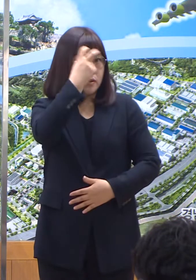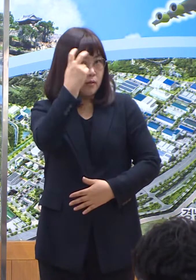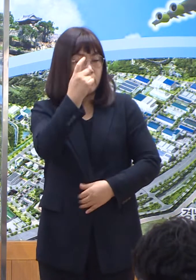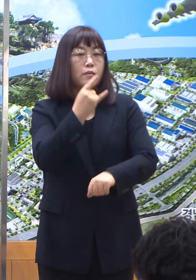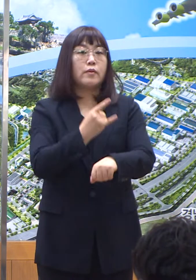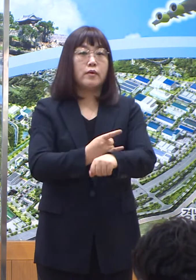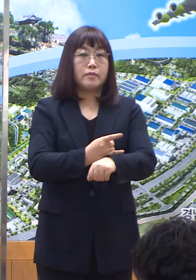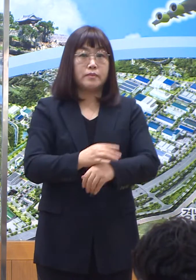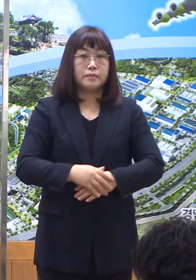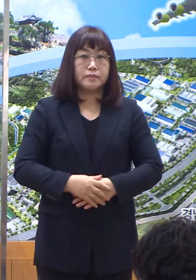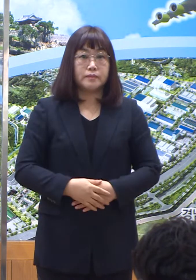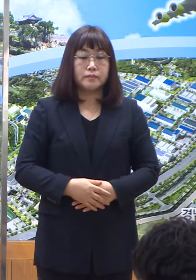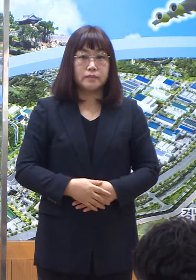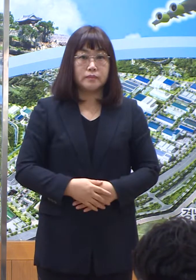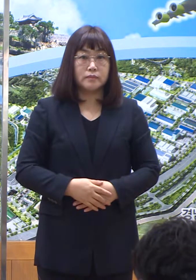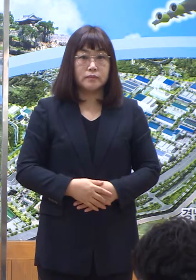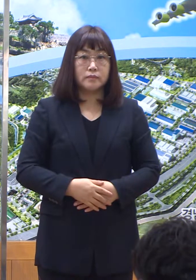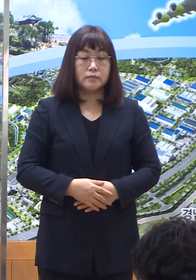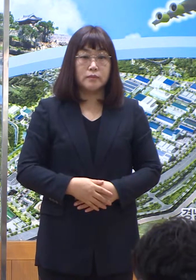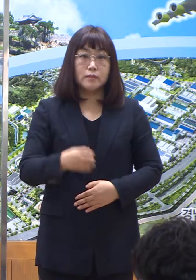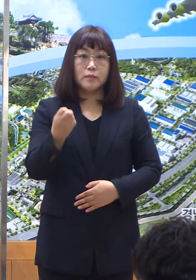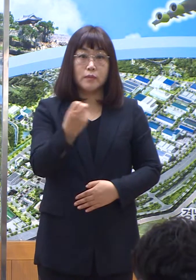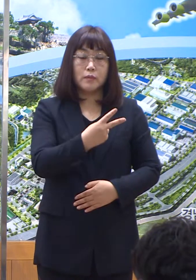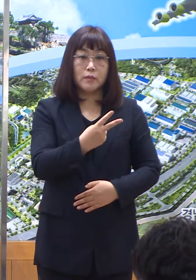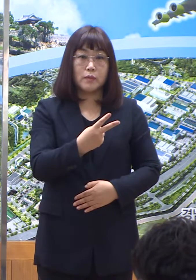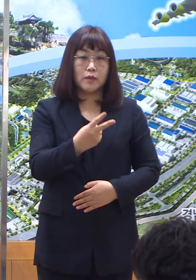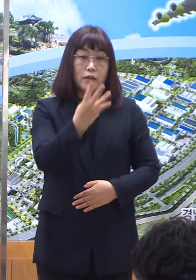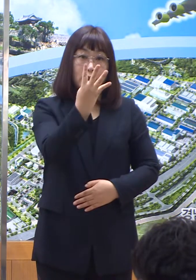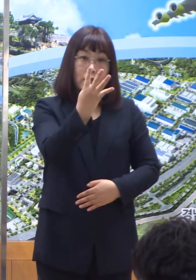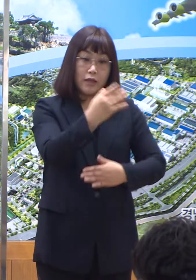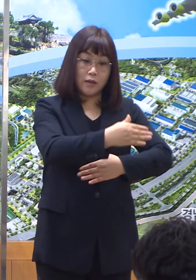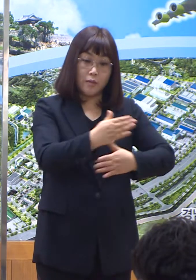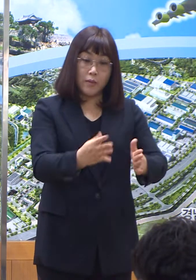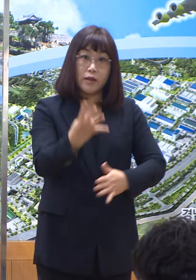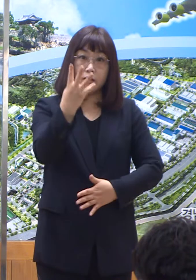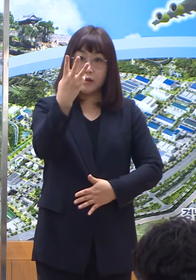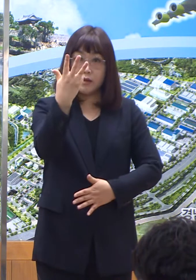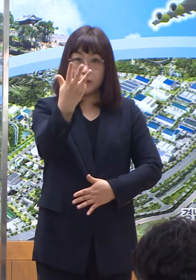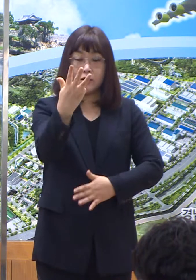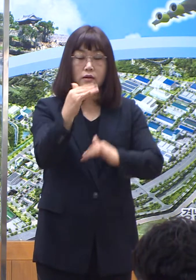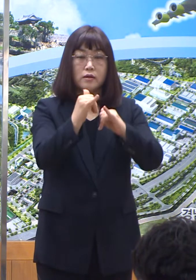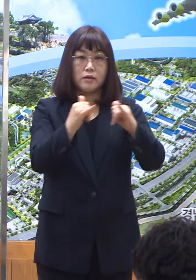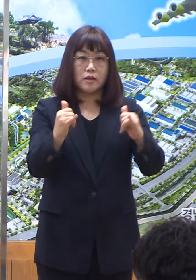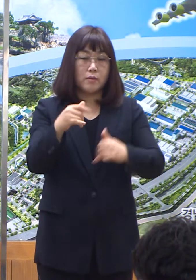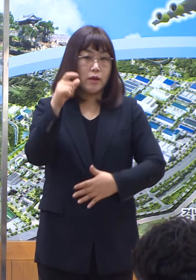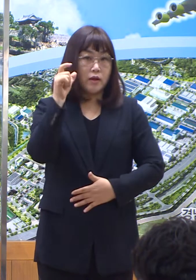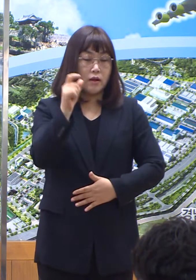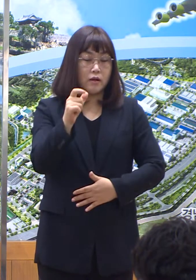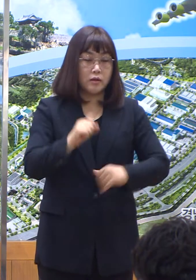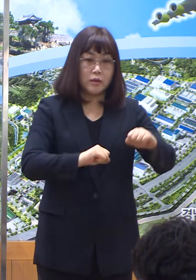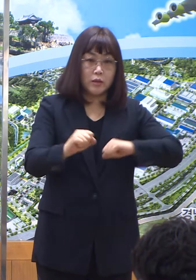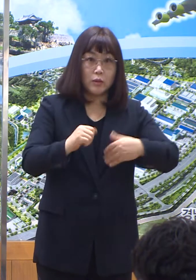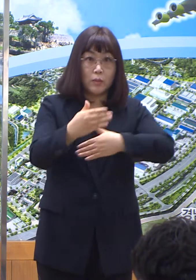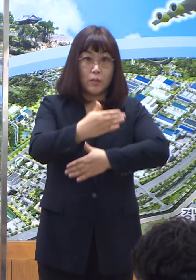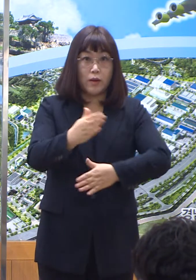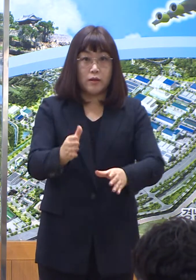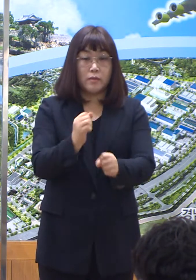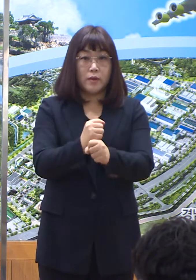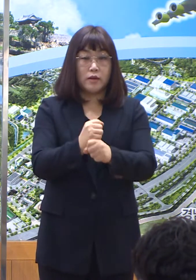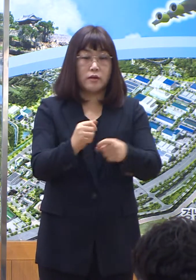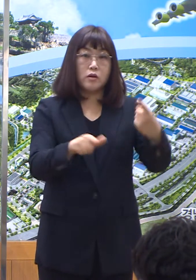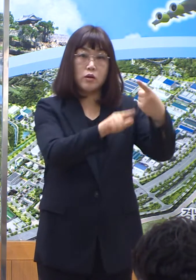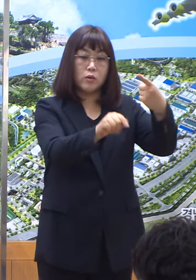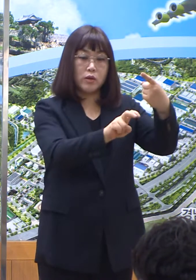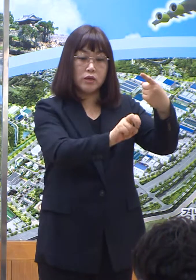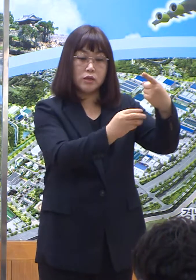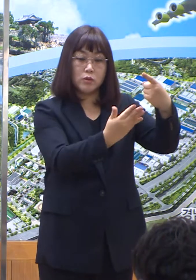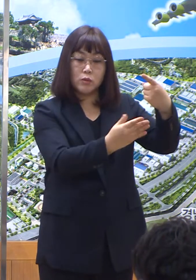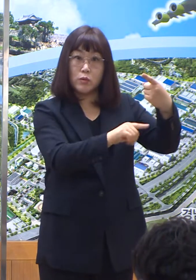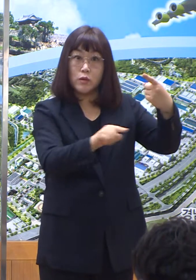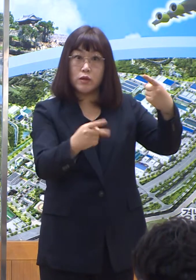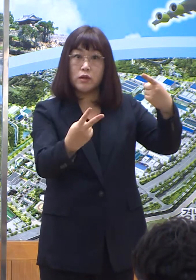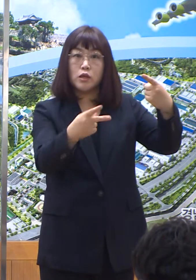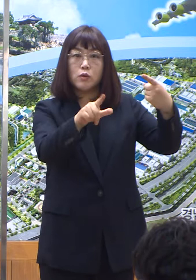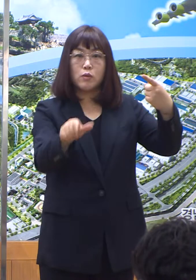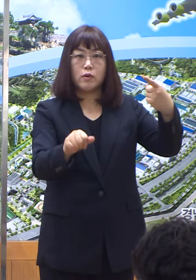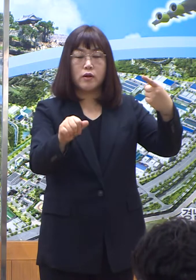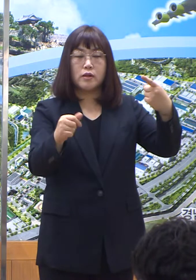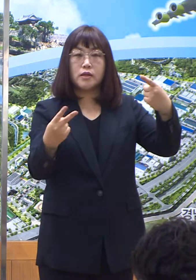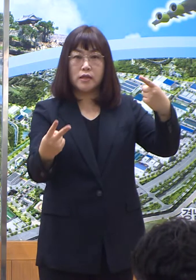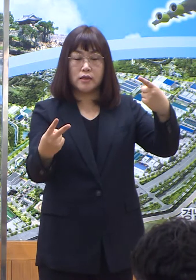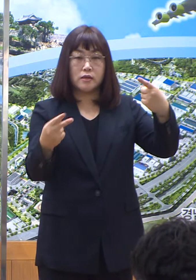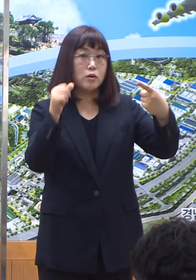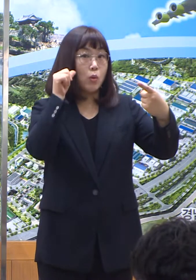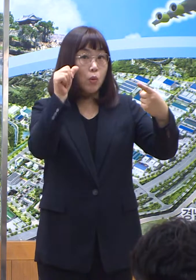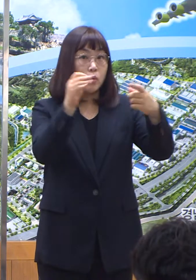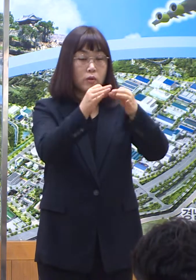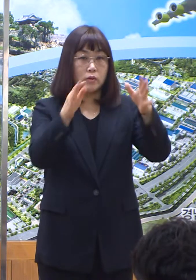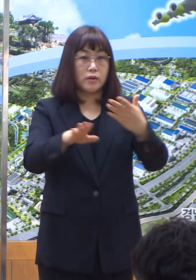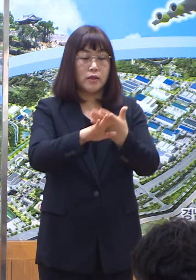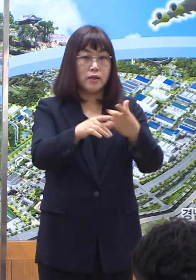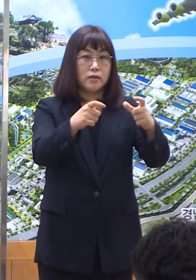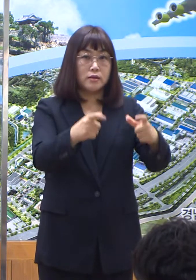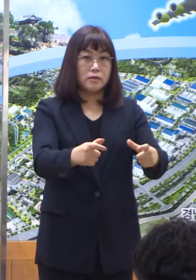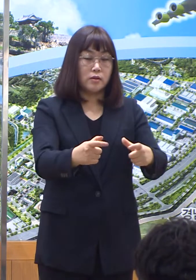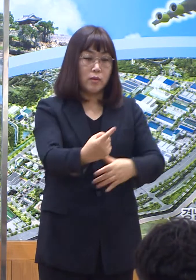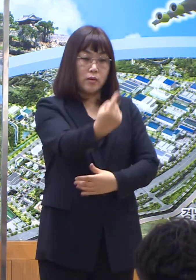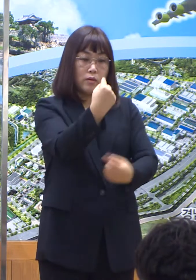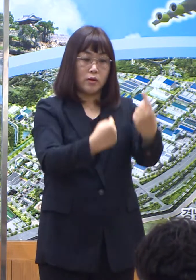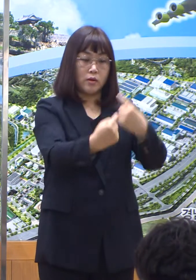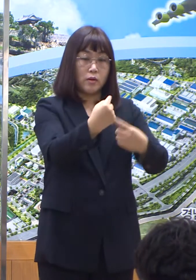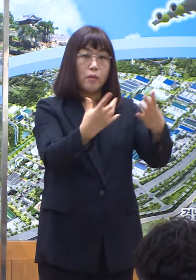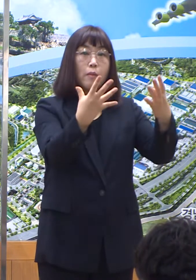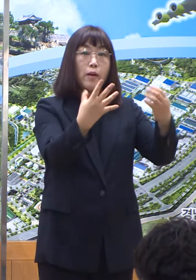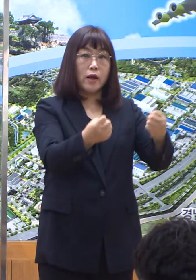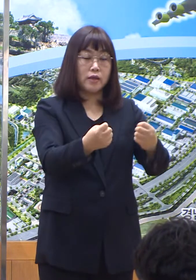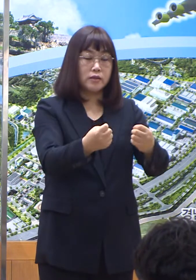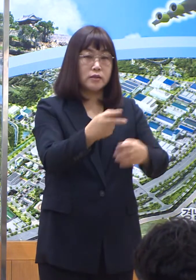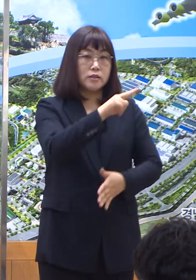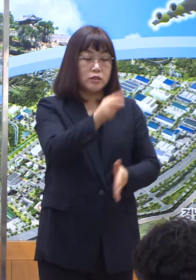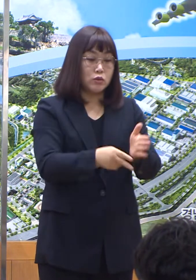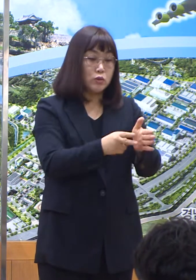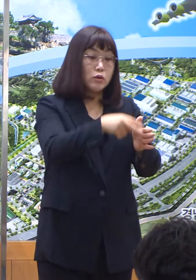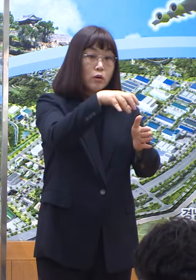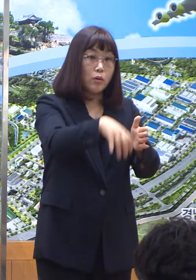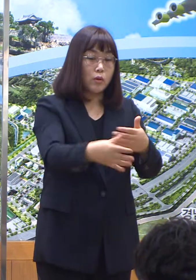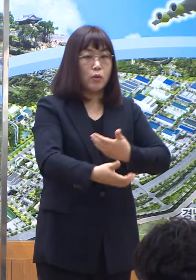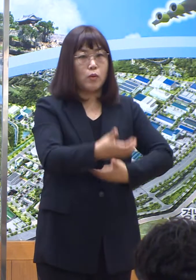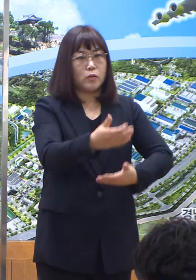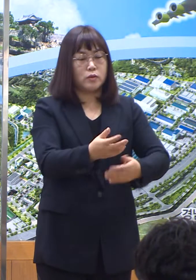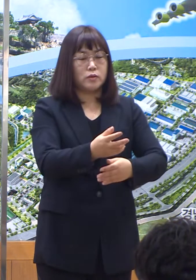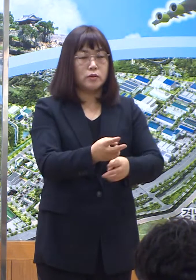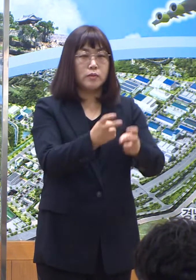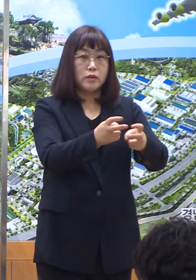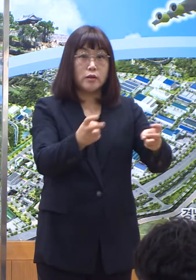아울러 4개 반 8명으로 방역기동반을 편성하여 이달(1월) 29일부터 다음달(2월) 2일까지 5일간, 타 지역으로부터 인구 유입이 많은 진주역, 고속·시외버스터미널과